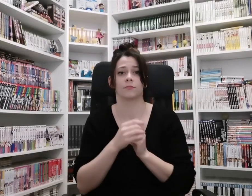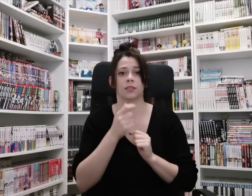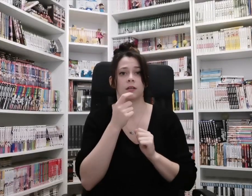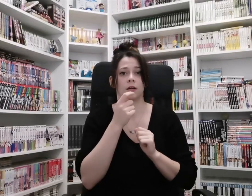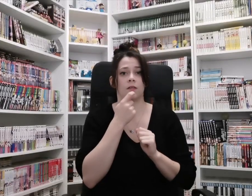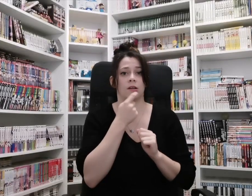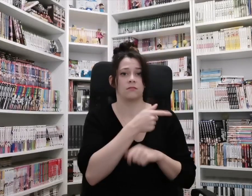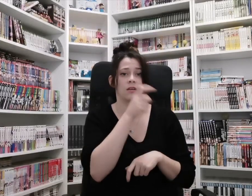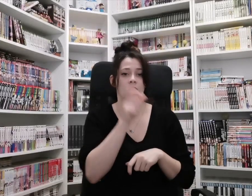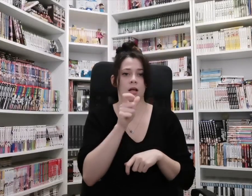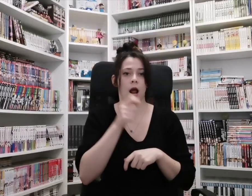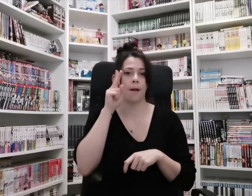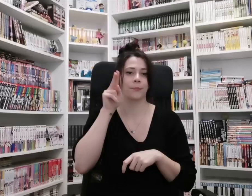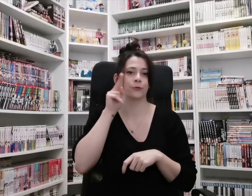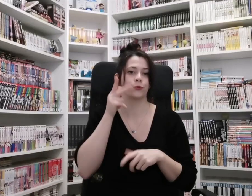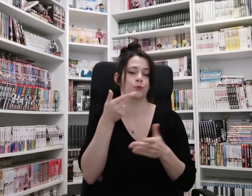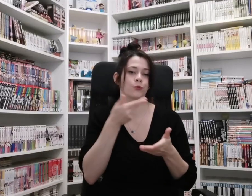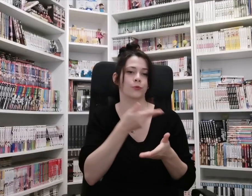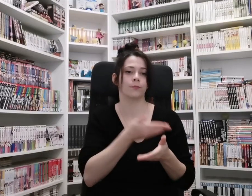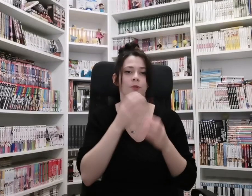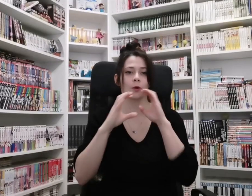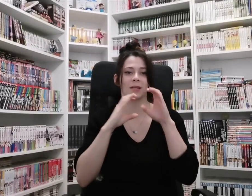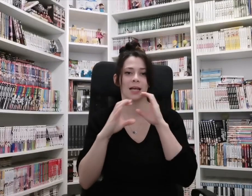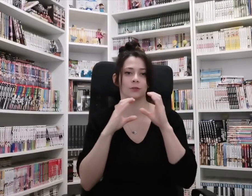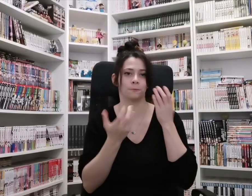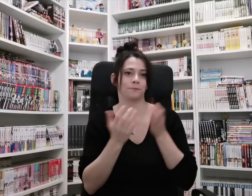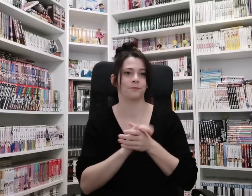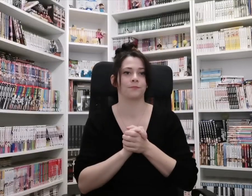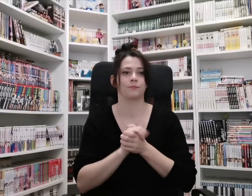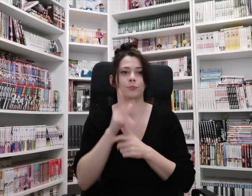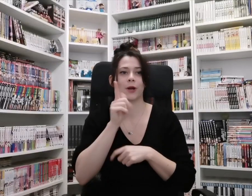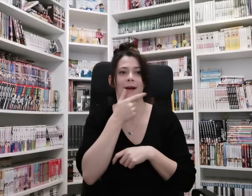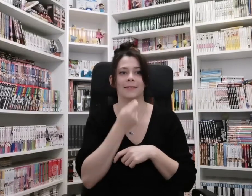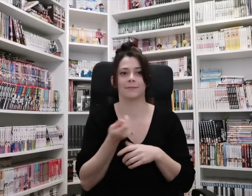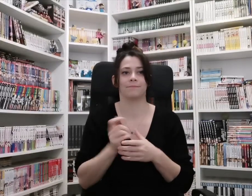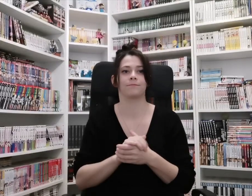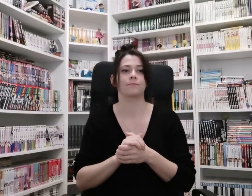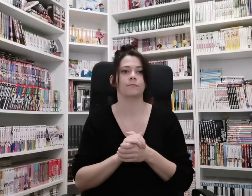c'est quelqu'un de très avenant et qui a l'habitude de communiquer.